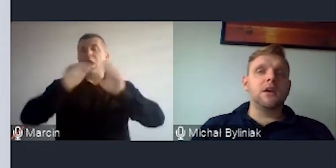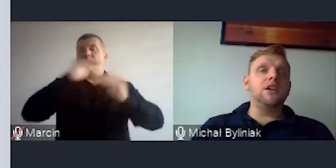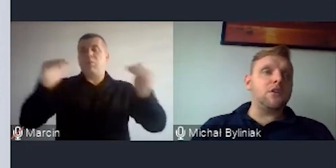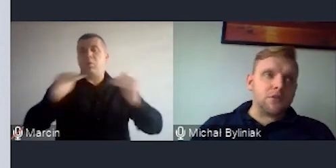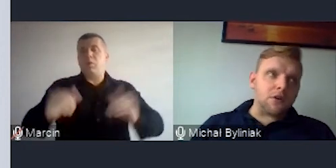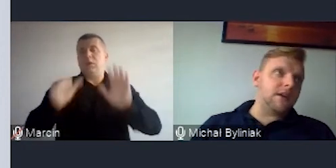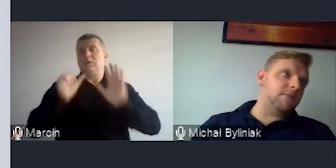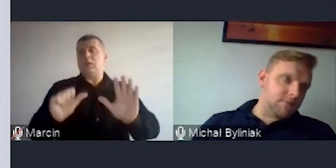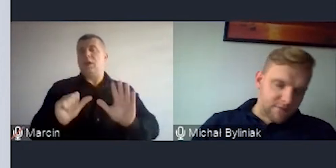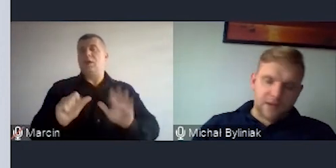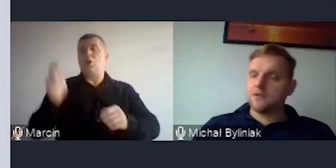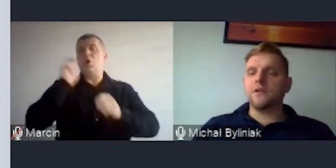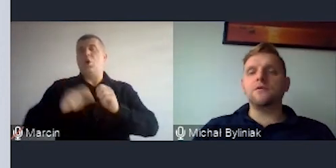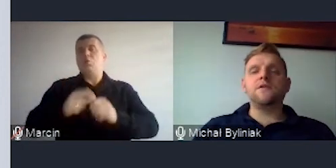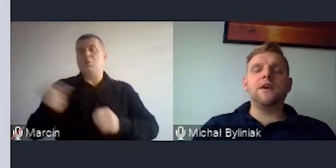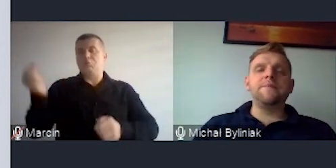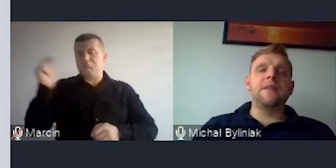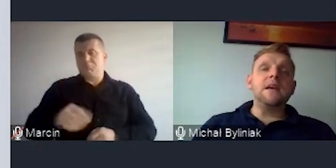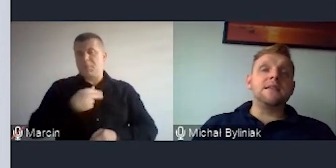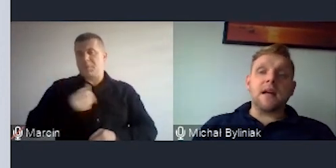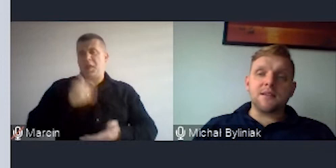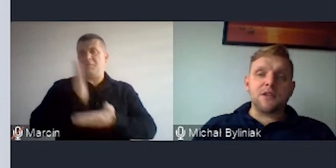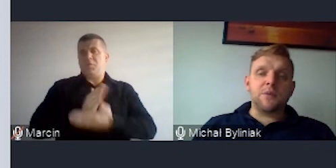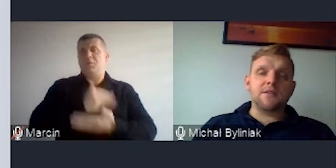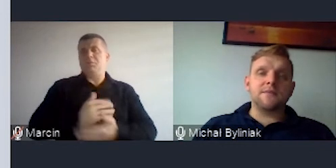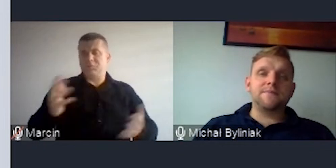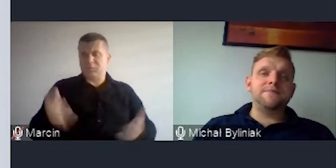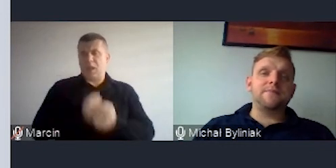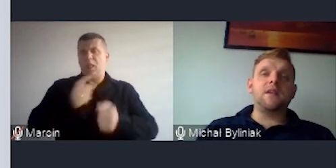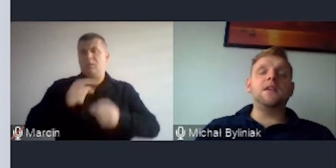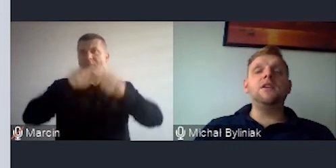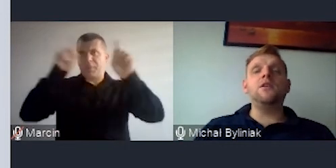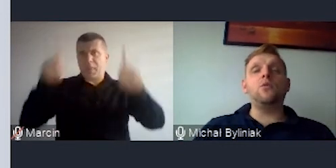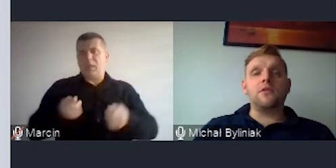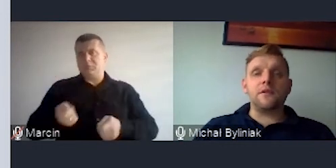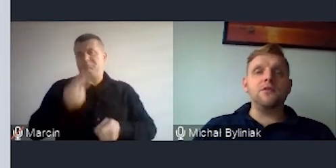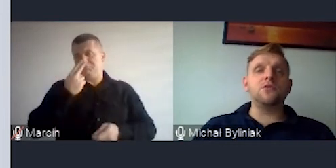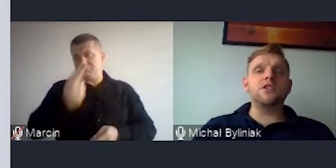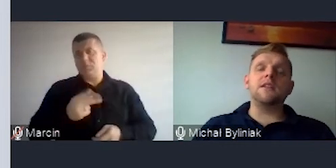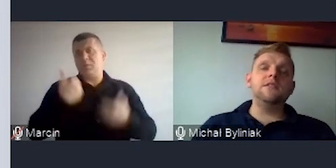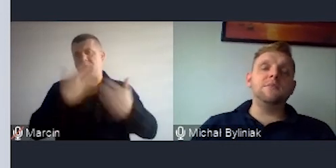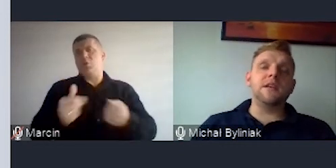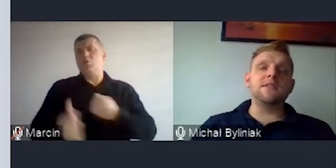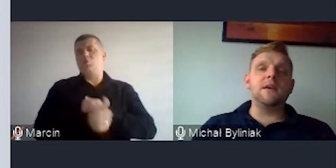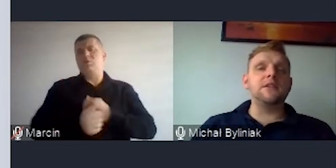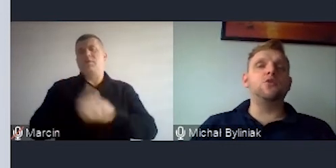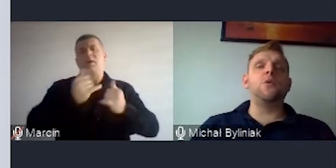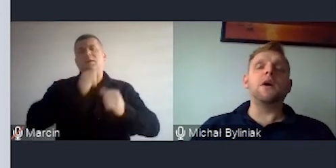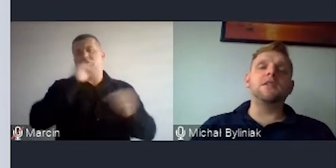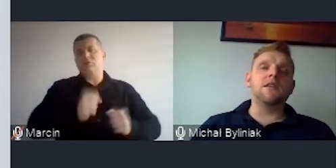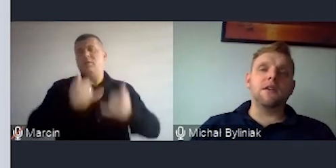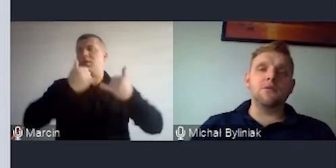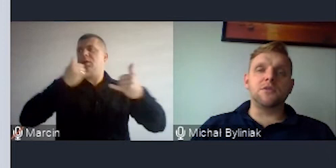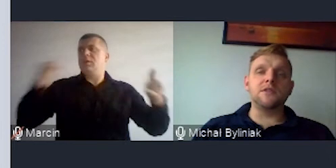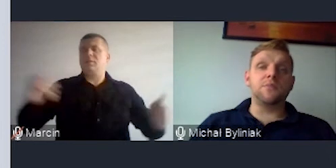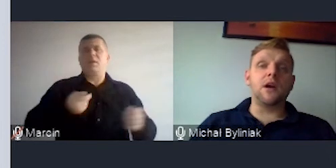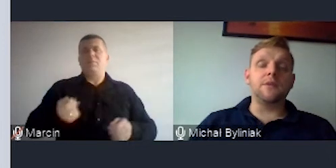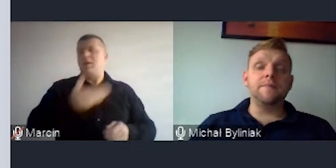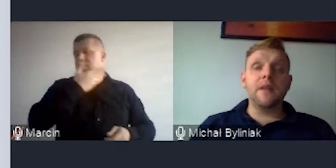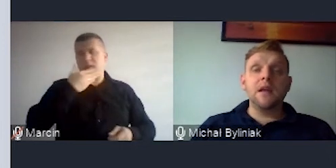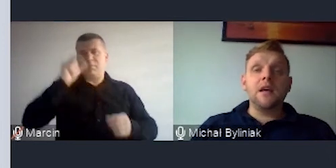I kontroler w naszym województwie znalazł ten piec i udowodnił, że żaden inny piec nie ma tylu półek i takich odległości między pólkami